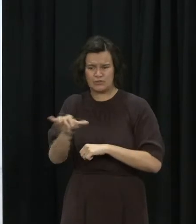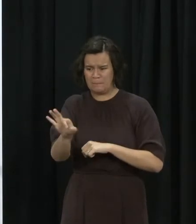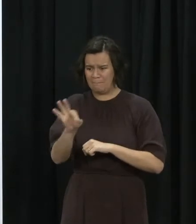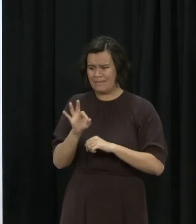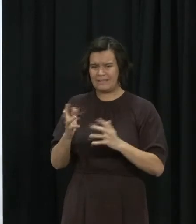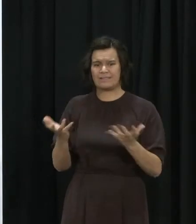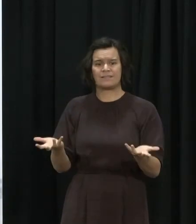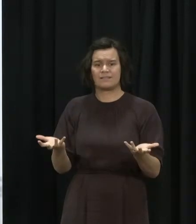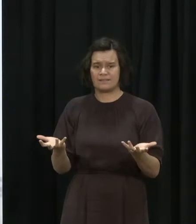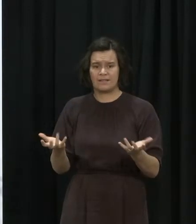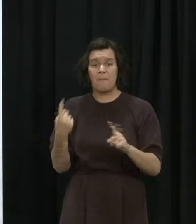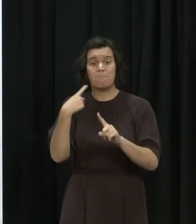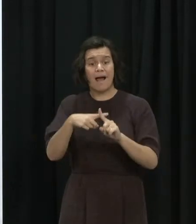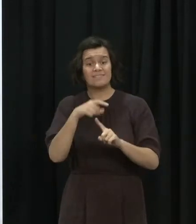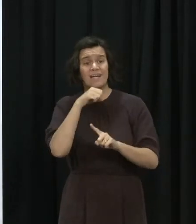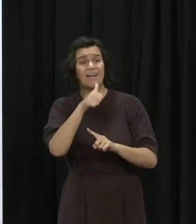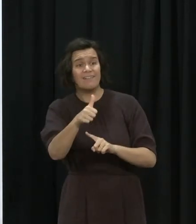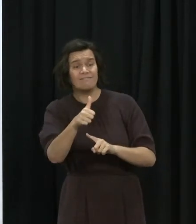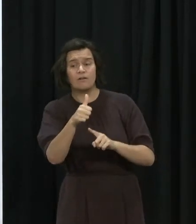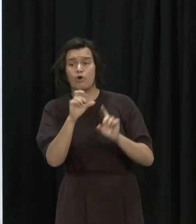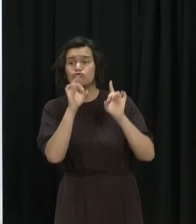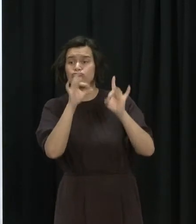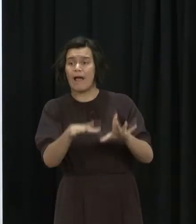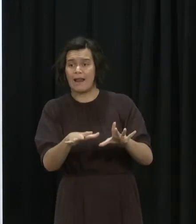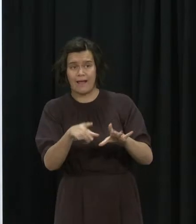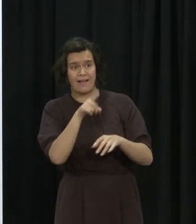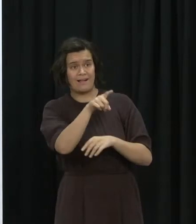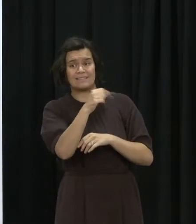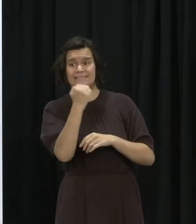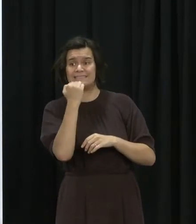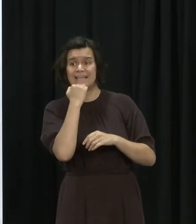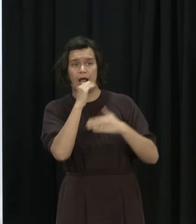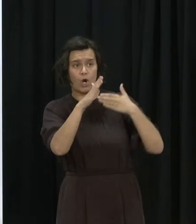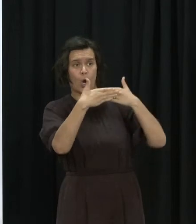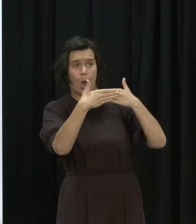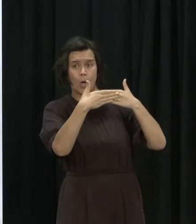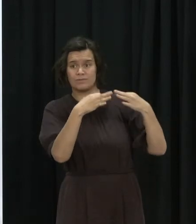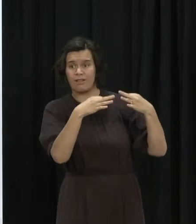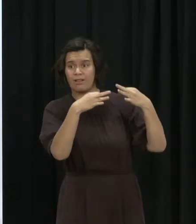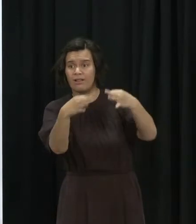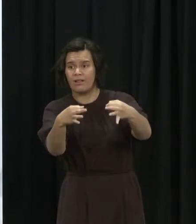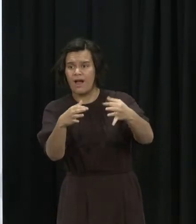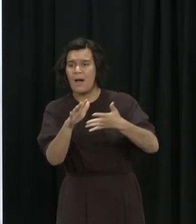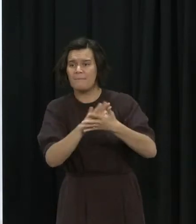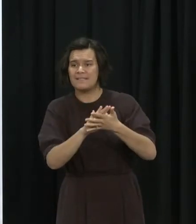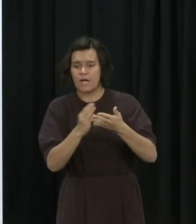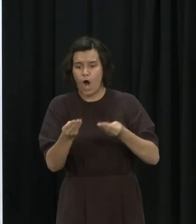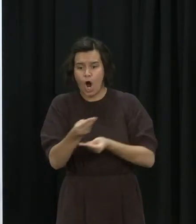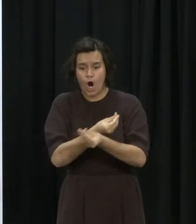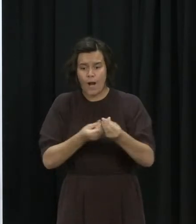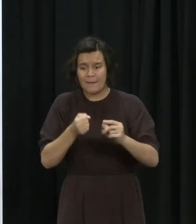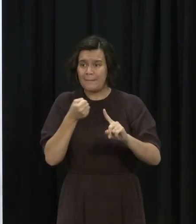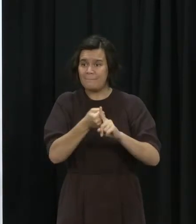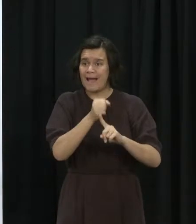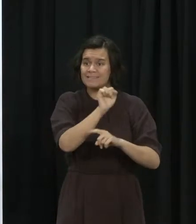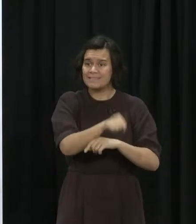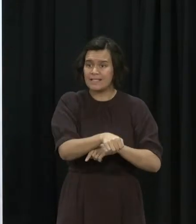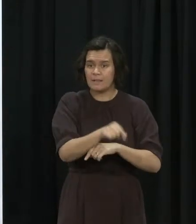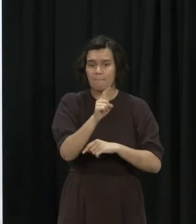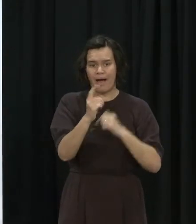te paanga o te pakarutanga nui me te oranga oranga ka pa ki